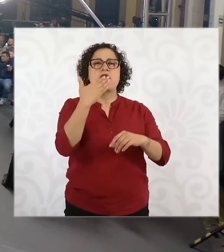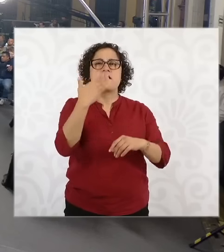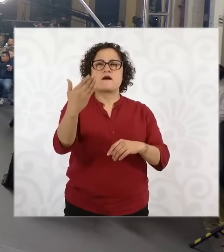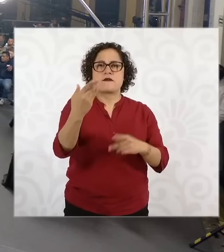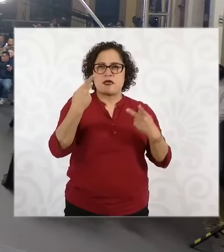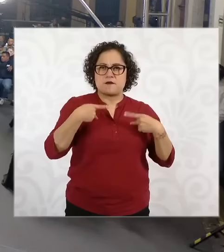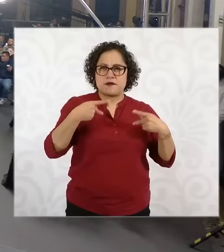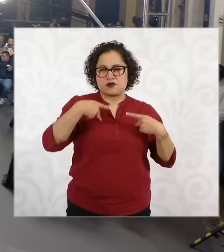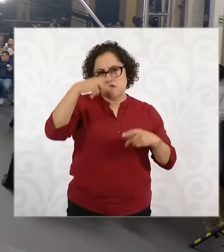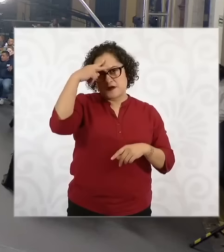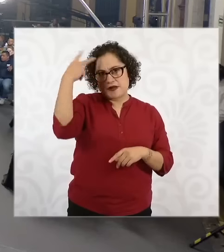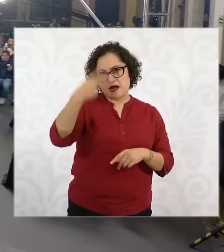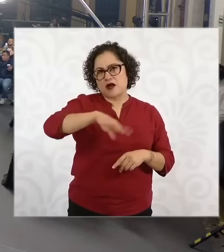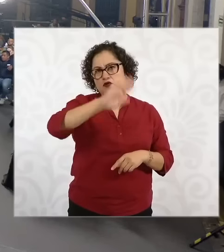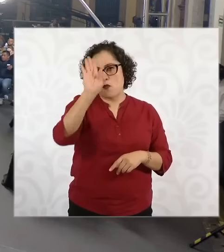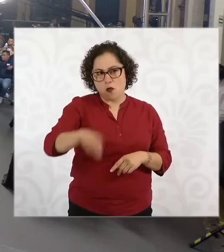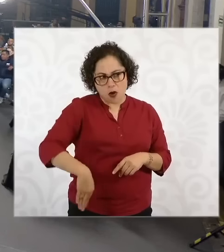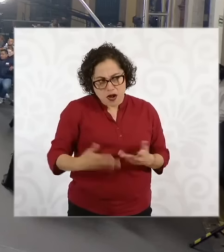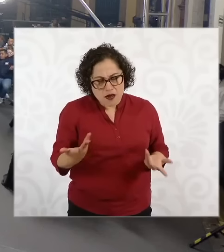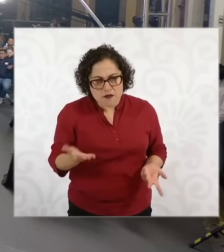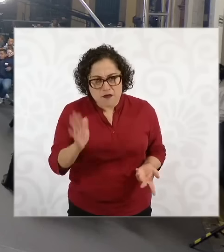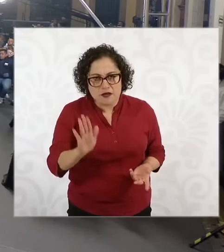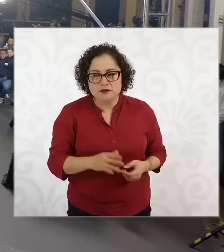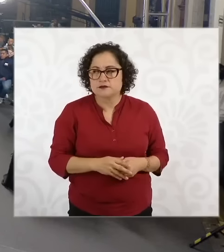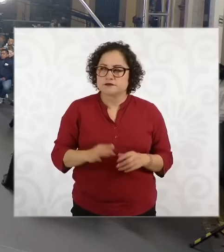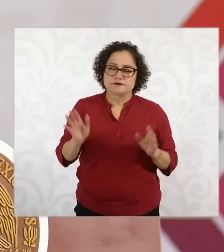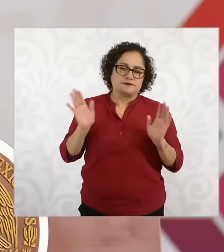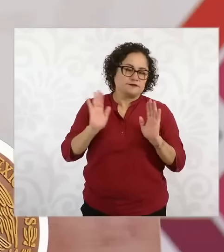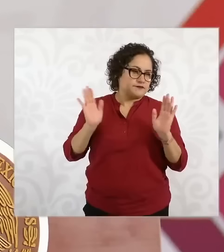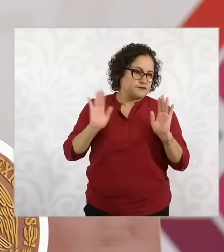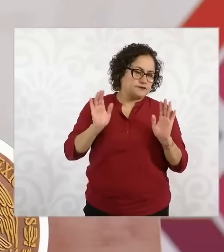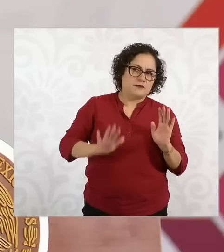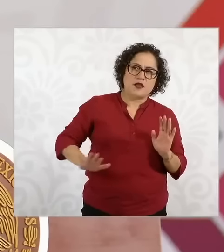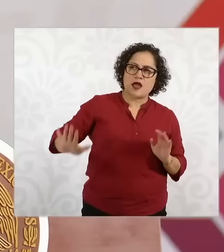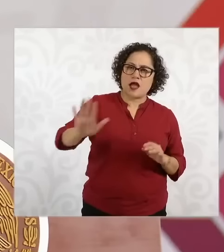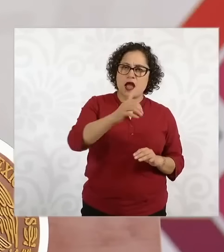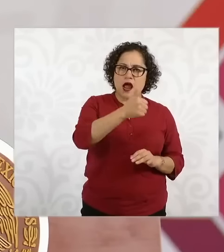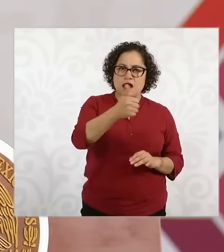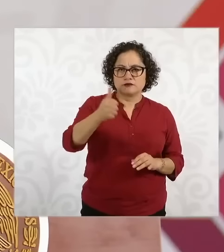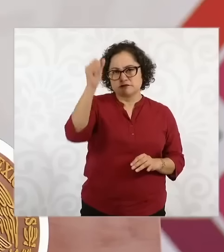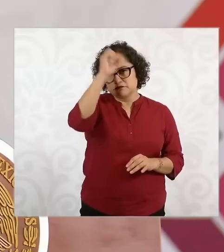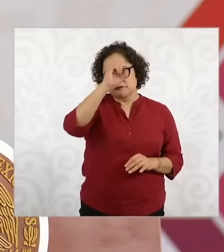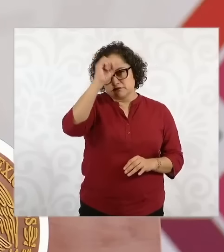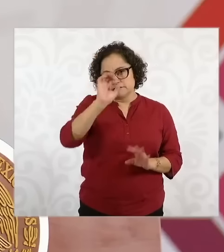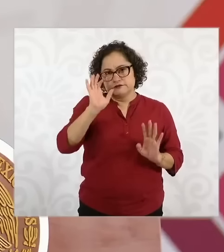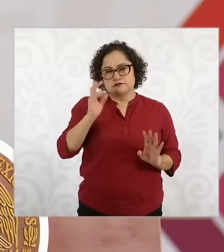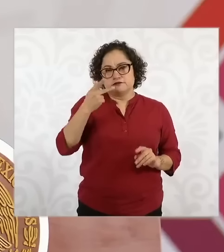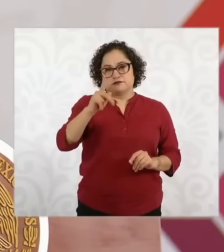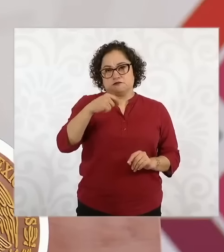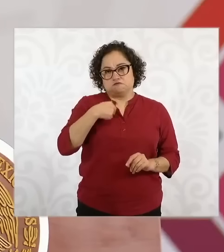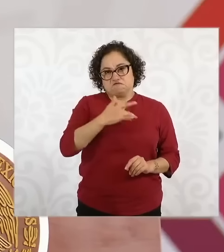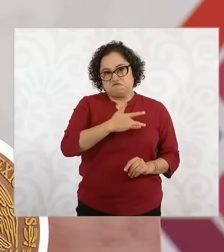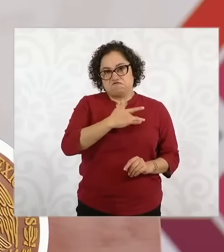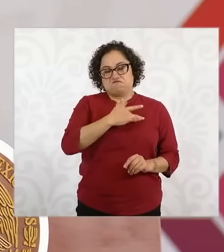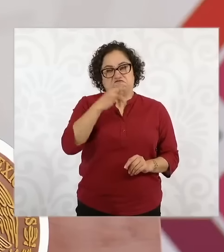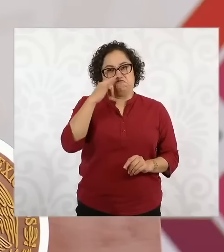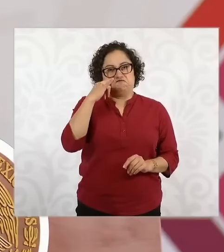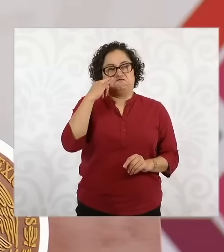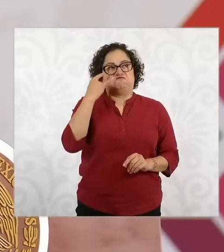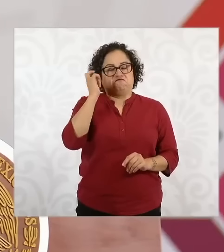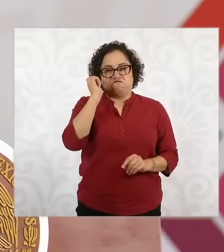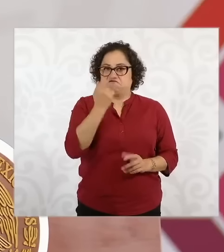que cada quien tome sus conclusiones, pero a mí me parece gravísimo y es una ofensa a México,